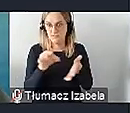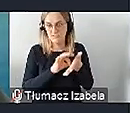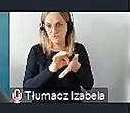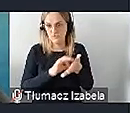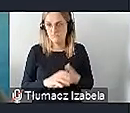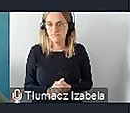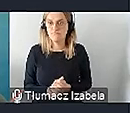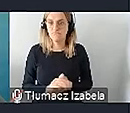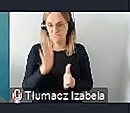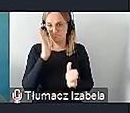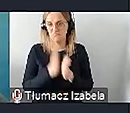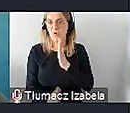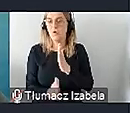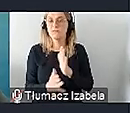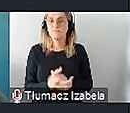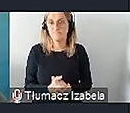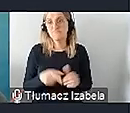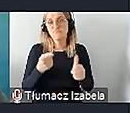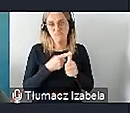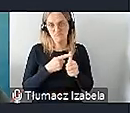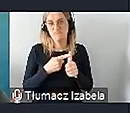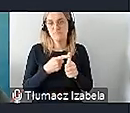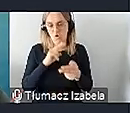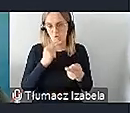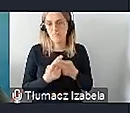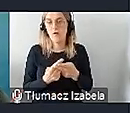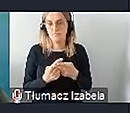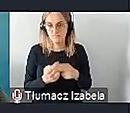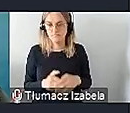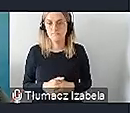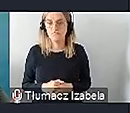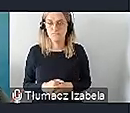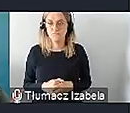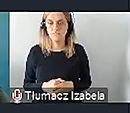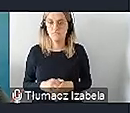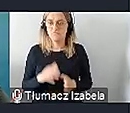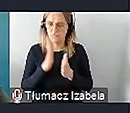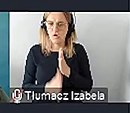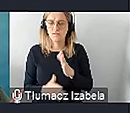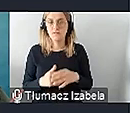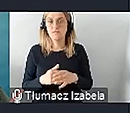Uhm. "Prosty" - to pierwsza odpowiedź, która tu się pojawia. Że jest prosty, schematyczny.